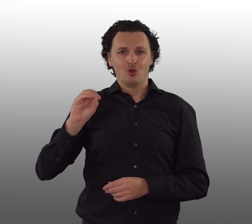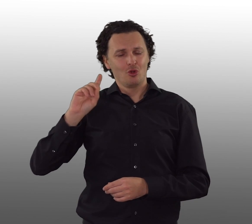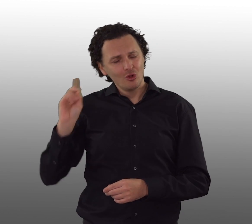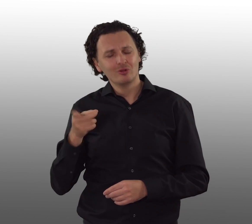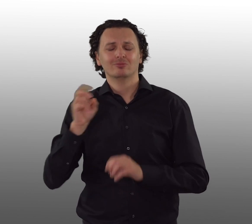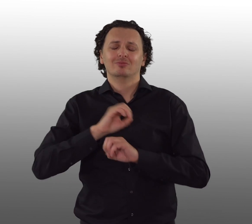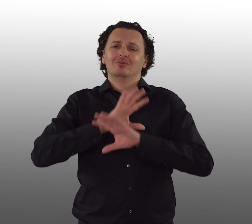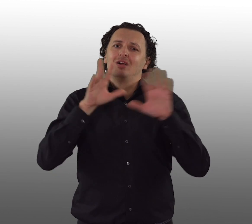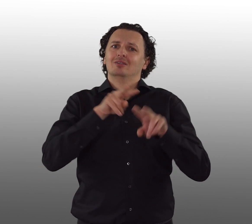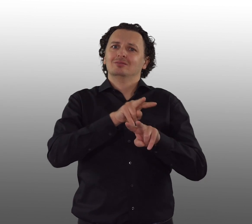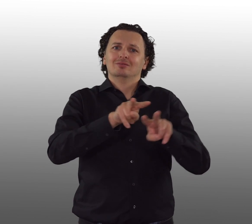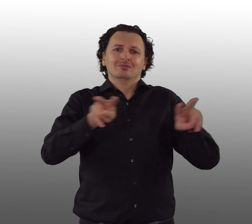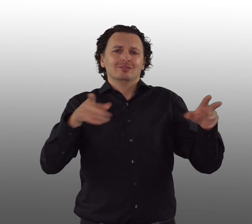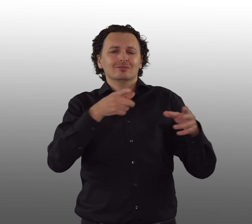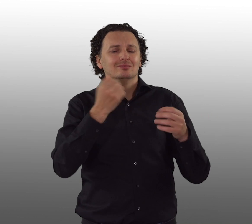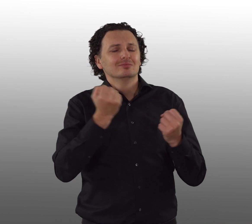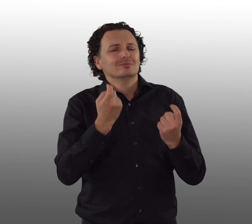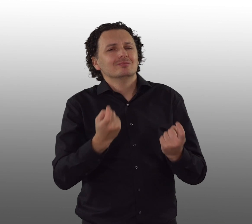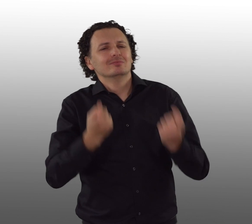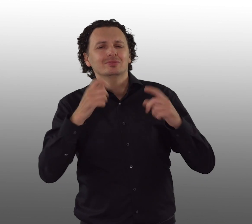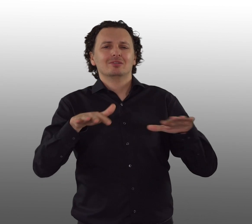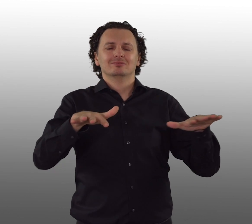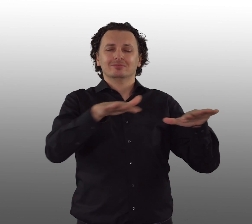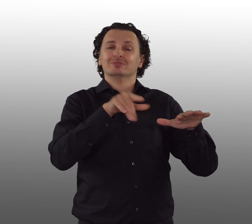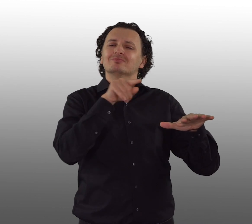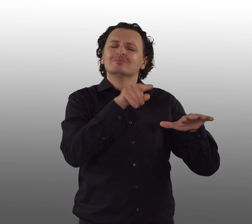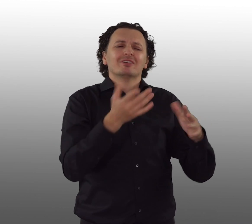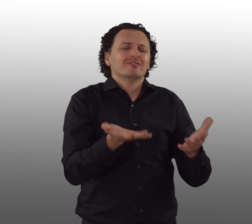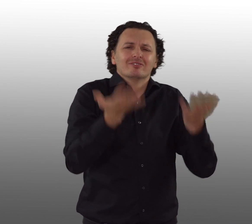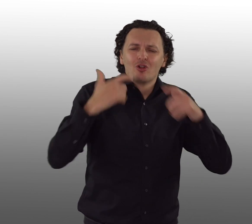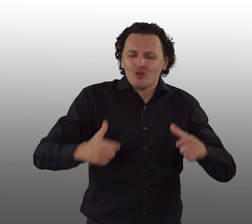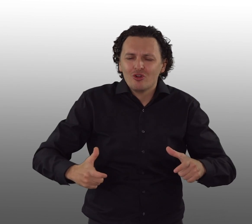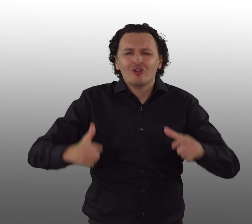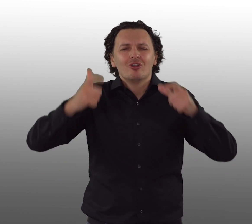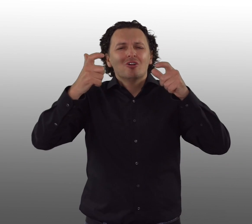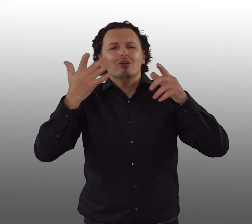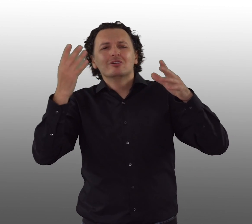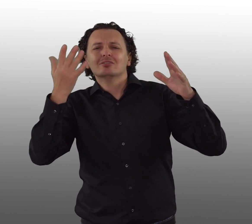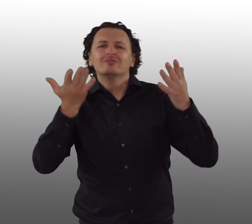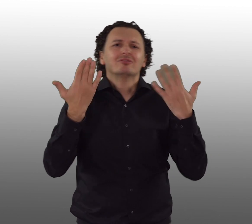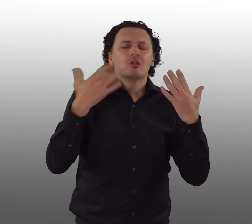Woher es seine unverwechselbare Form hat und wie es entstanden ist,